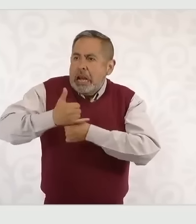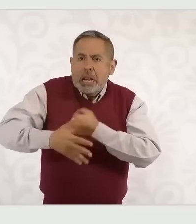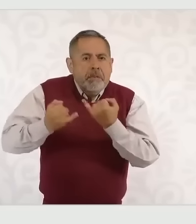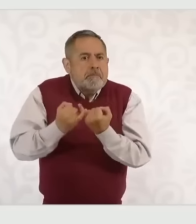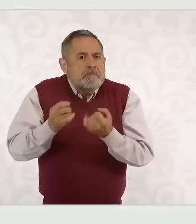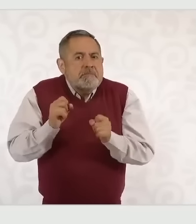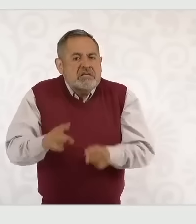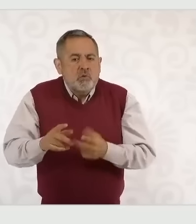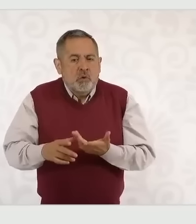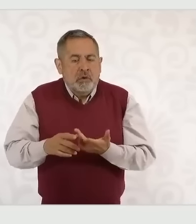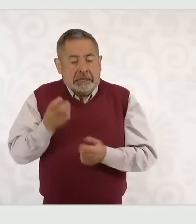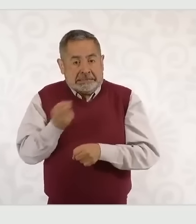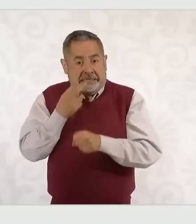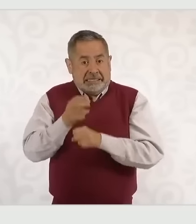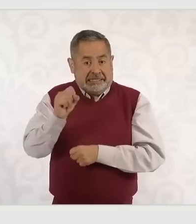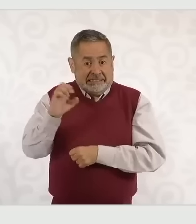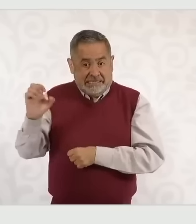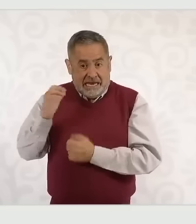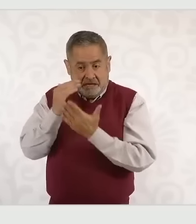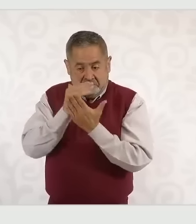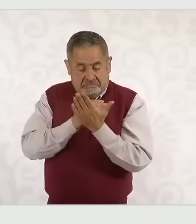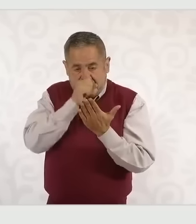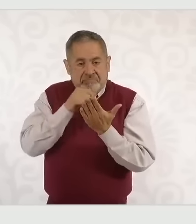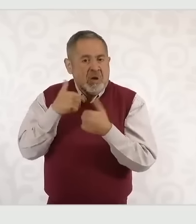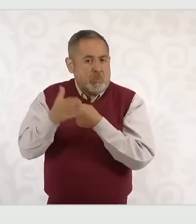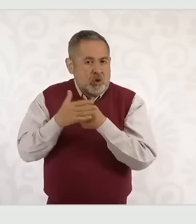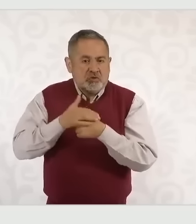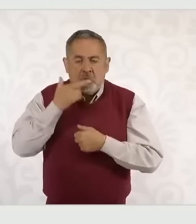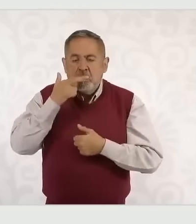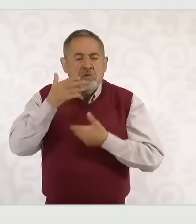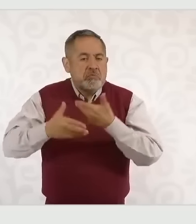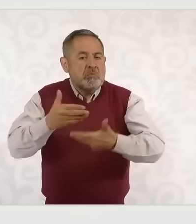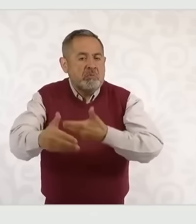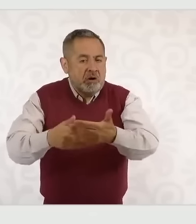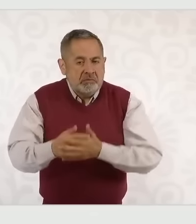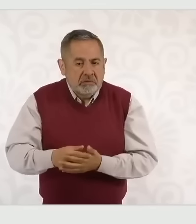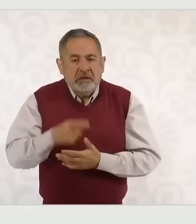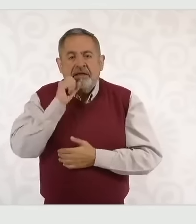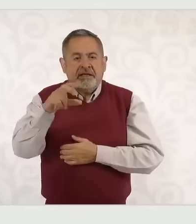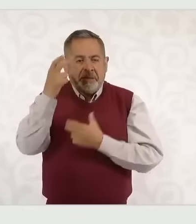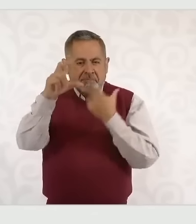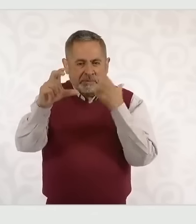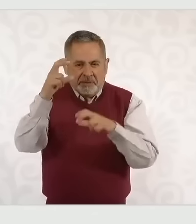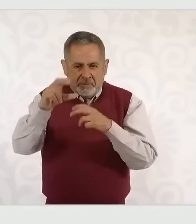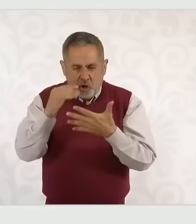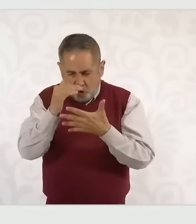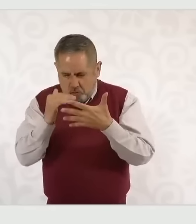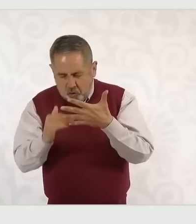de Economía y además estamos facilitando las inversiones a través de la ventanilla única.